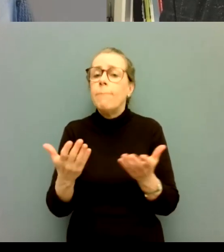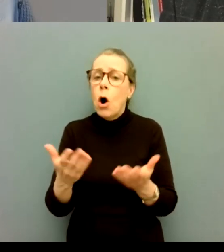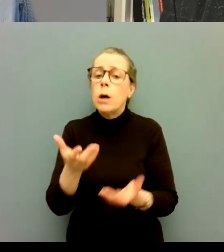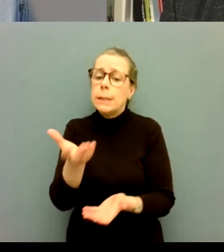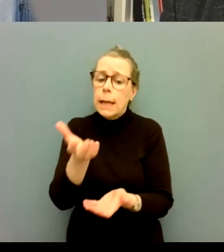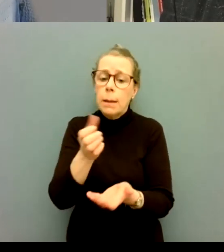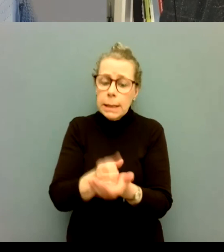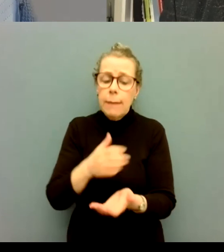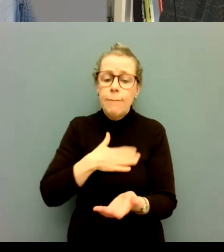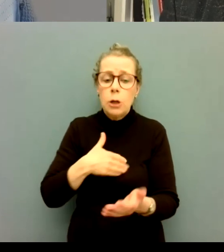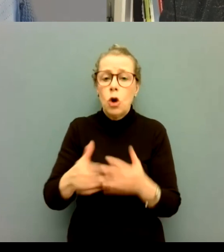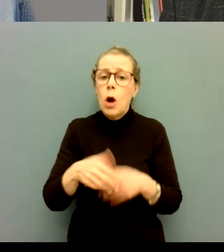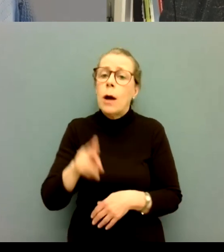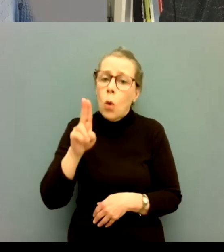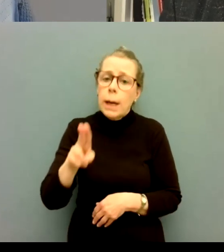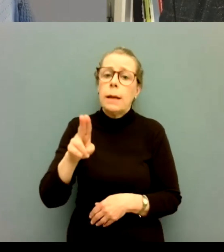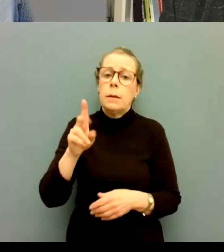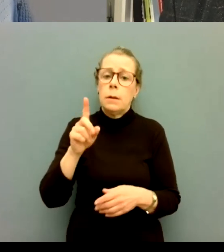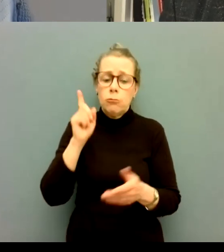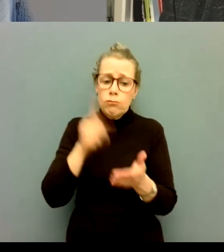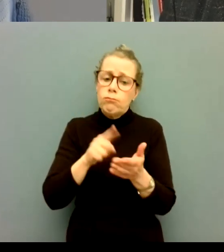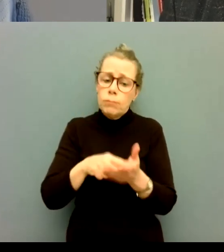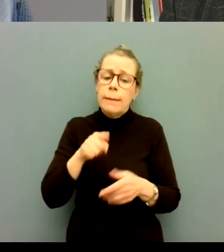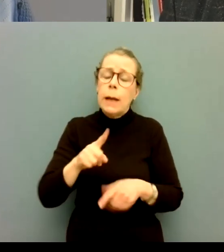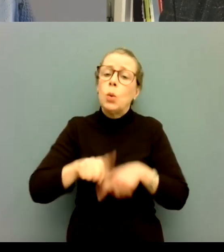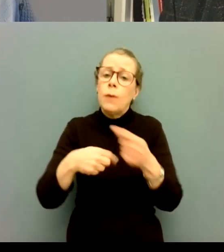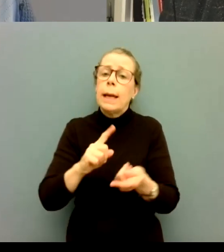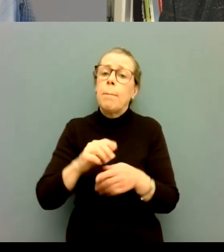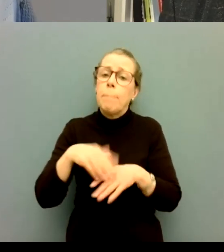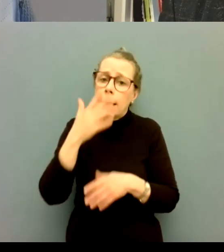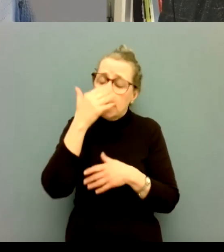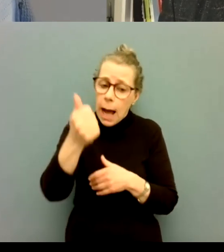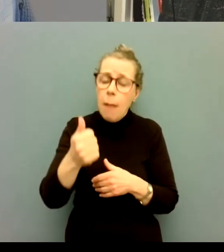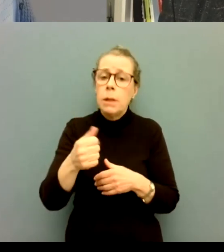Hur vill Centerpartiet konkret driva på och snabba på utvecklingen-